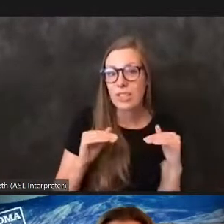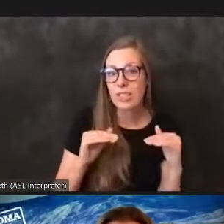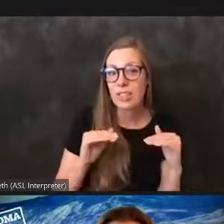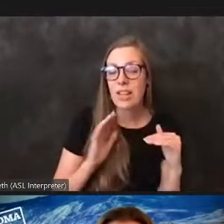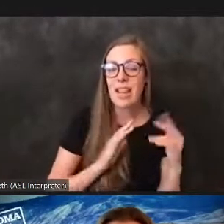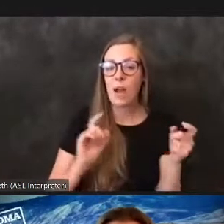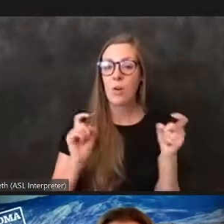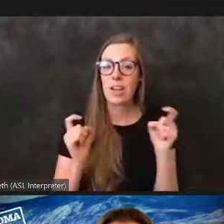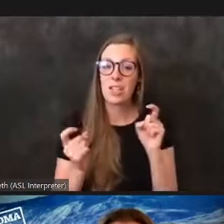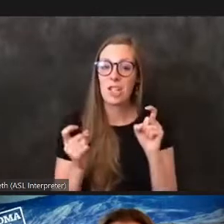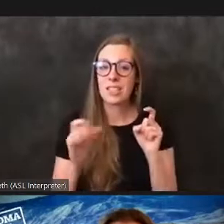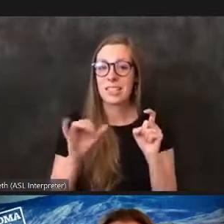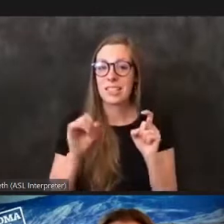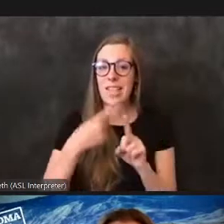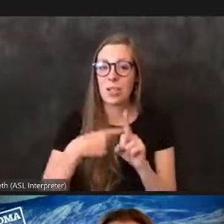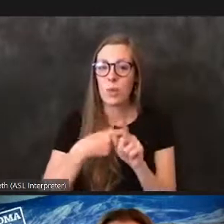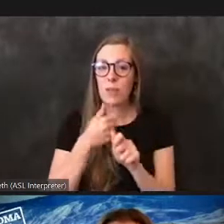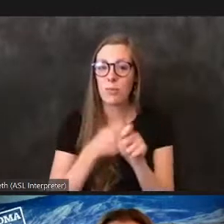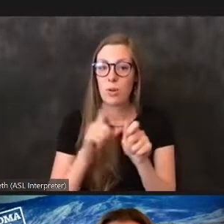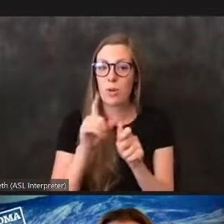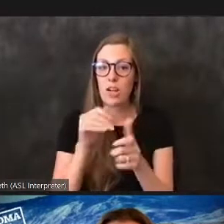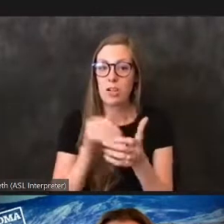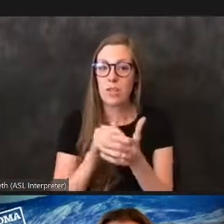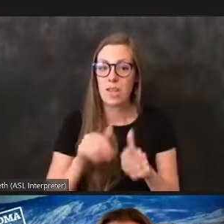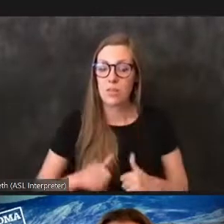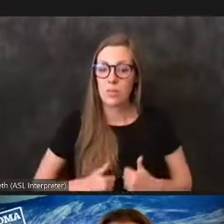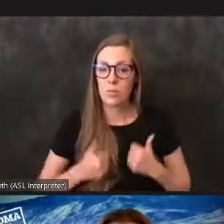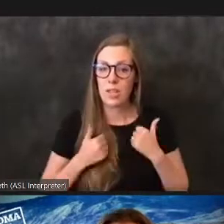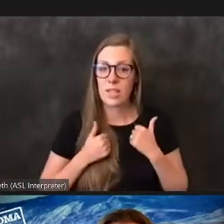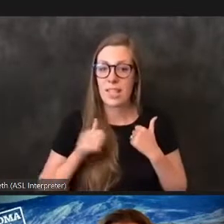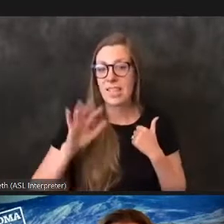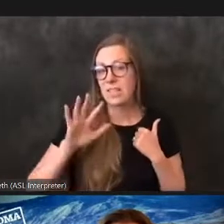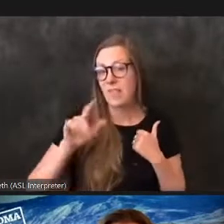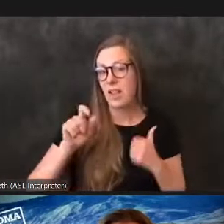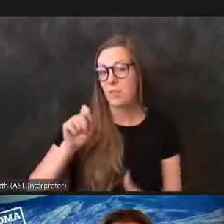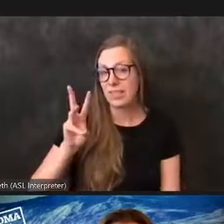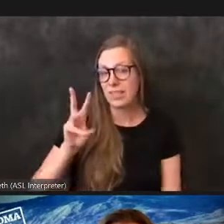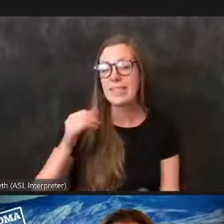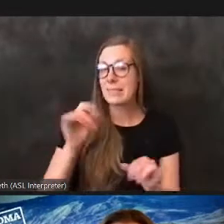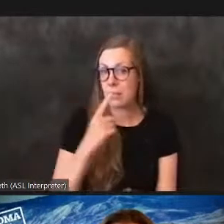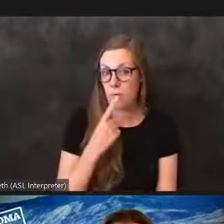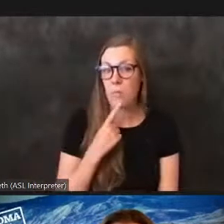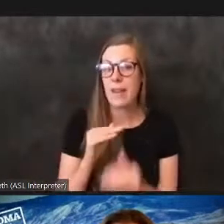Nuestra tasa de casos asustada por 100000 accidentes 5.6 que todavía está en el nivel rojo.